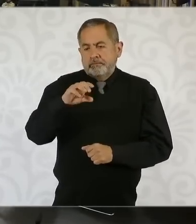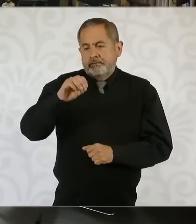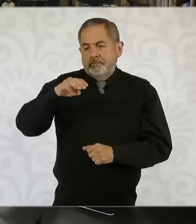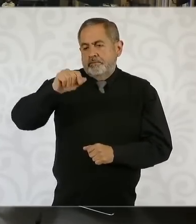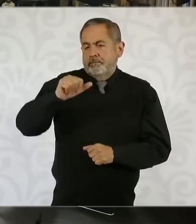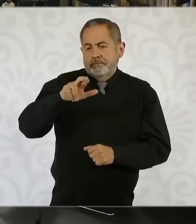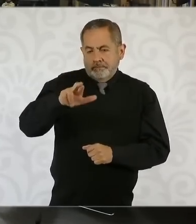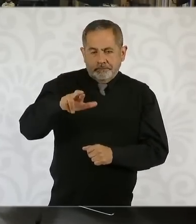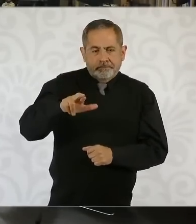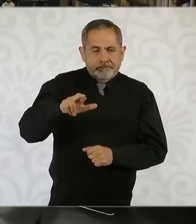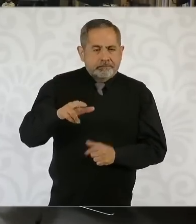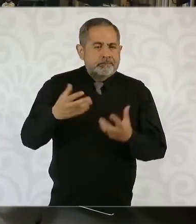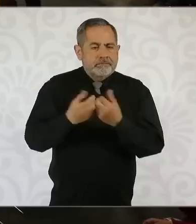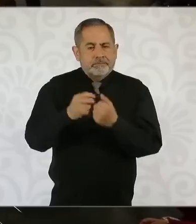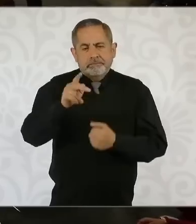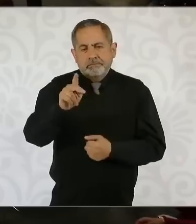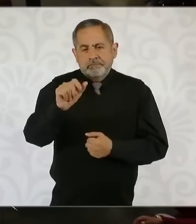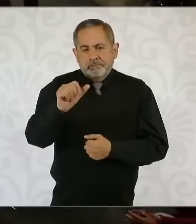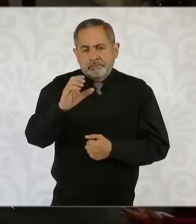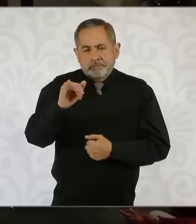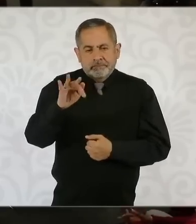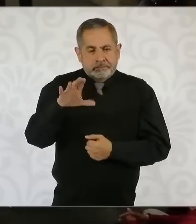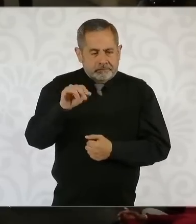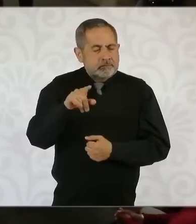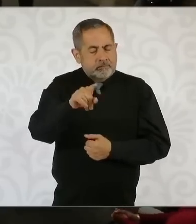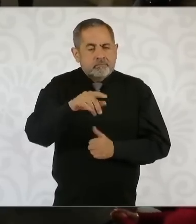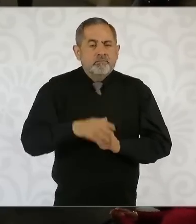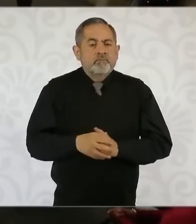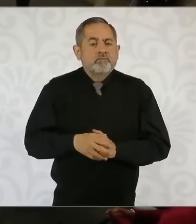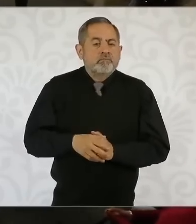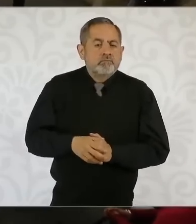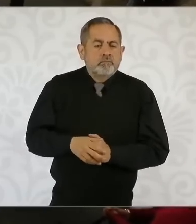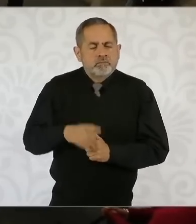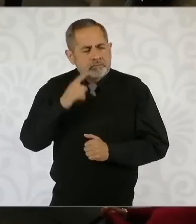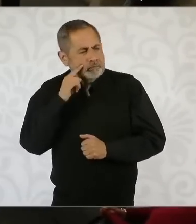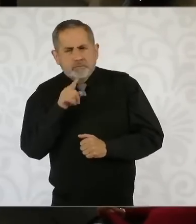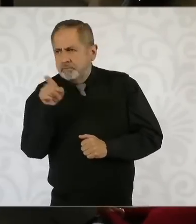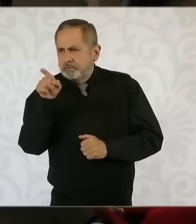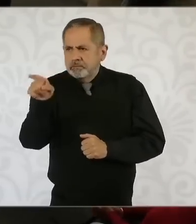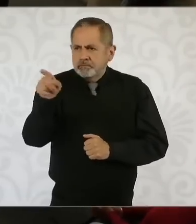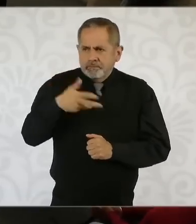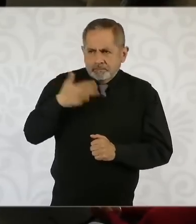y sin puntos ni comas abundando un poquito lo que decía el compañero de chapucero es se